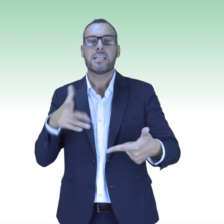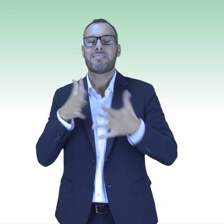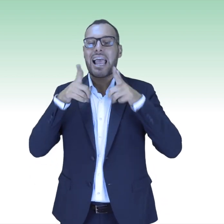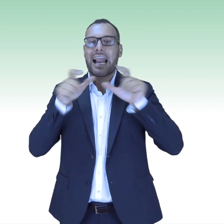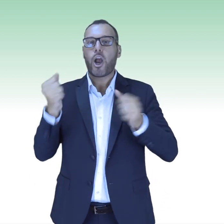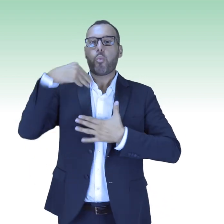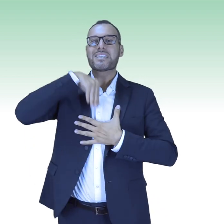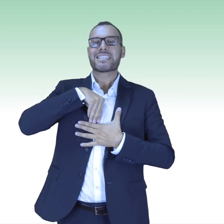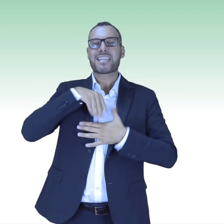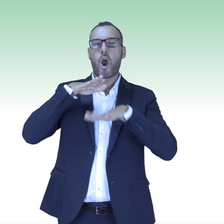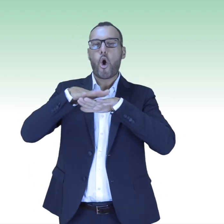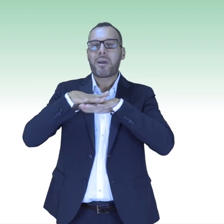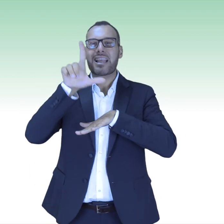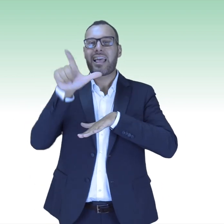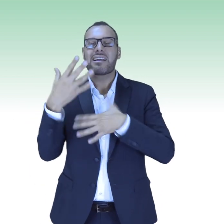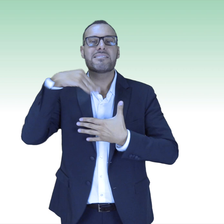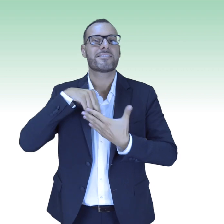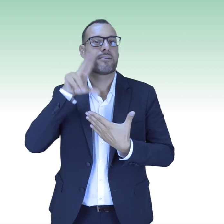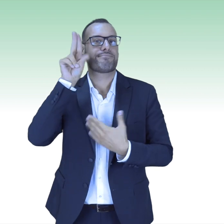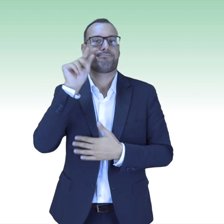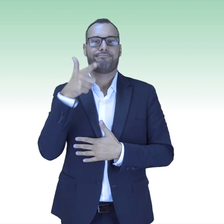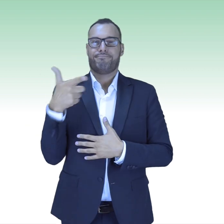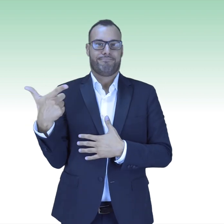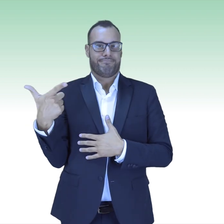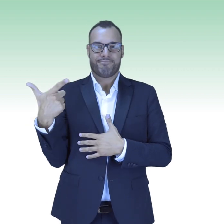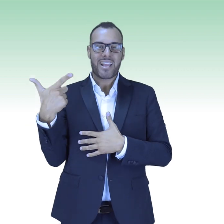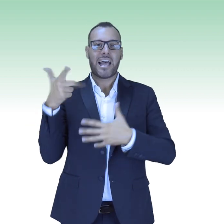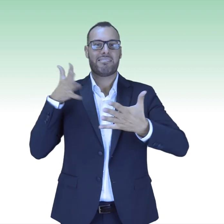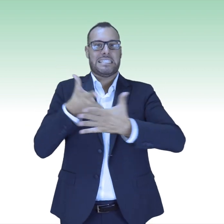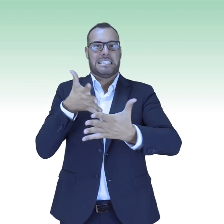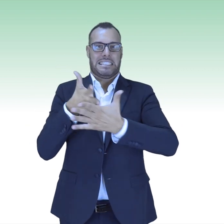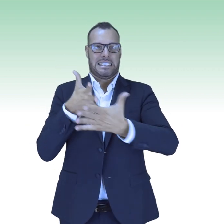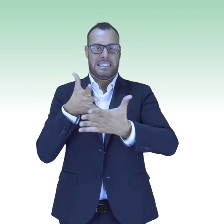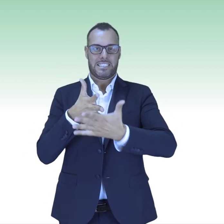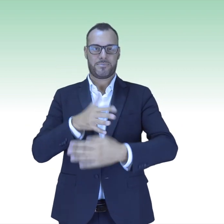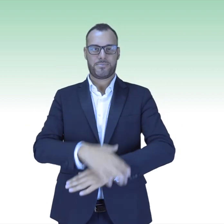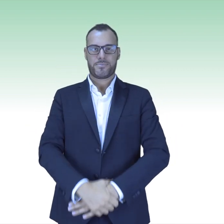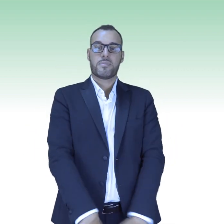con il rischio che le abilità linguistiche del bambino da cui dipendono molte altre competenze cognitive e sociali - non si sviluppino pienamente.